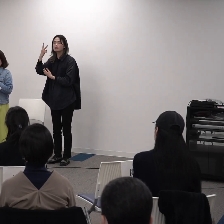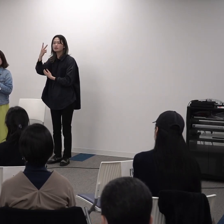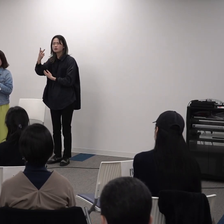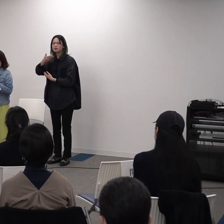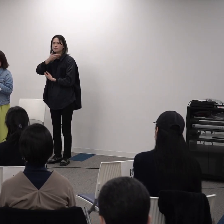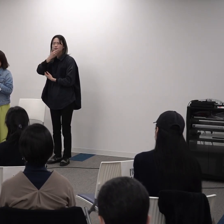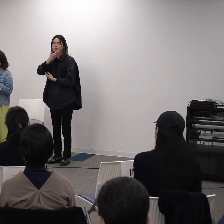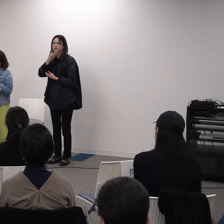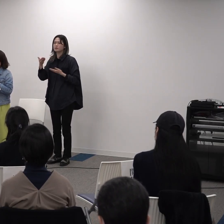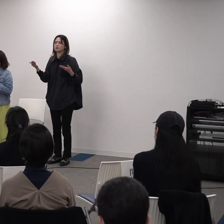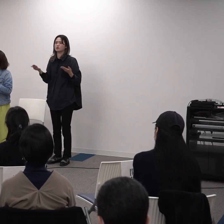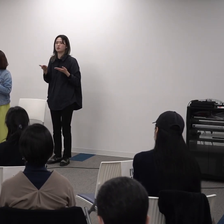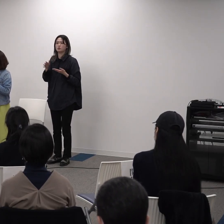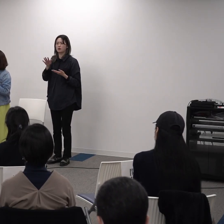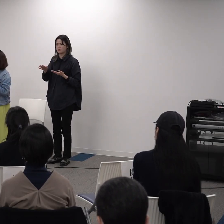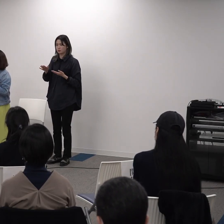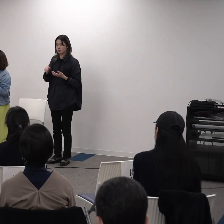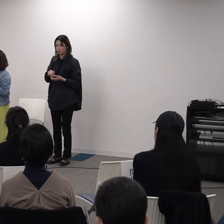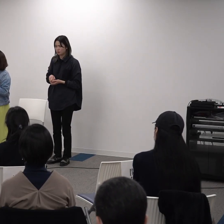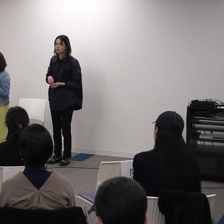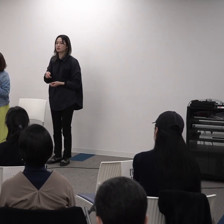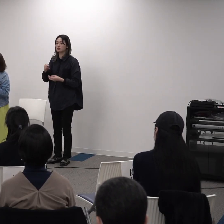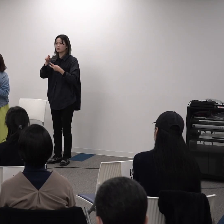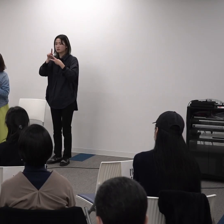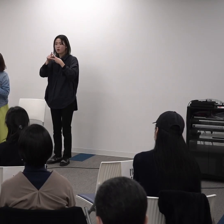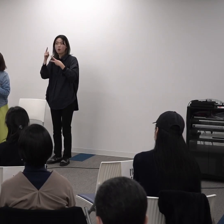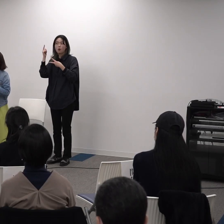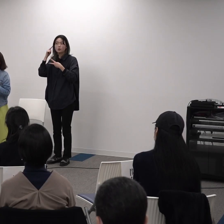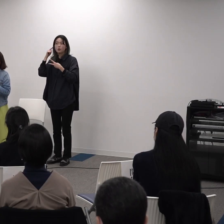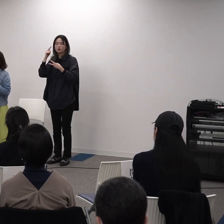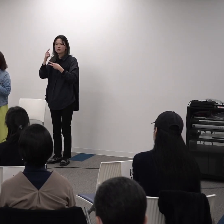ひとつは音っていつ起こるかわからないですよね